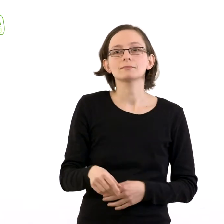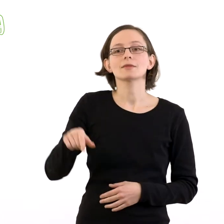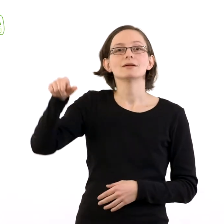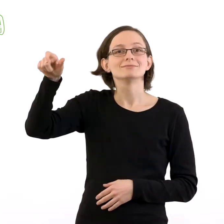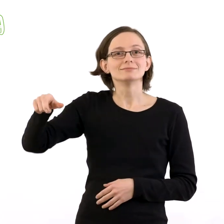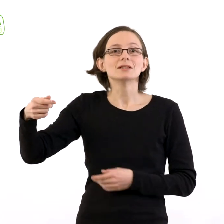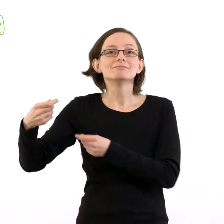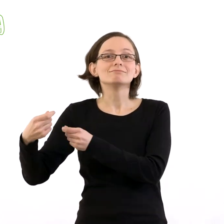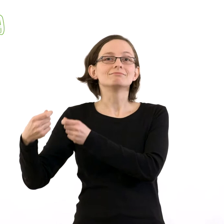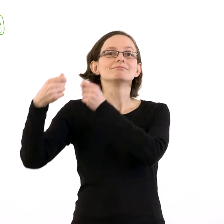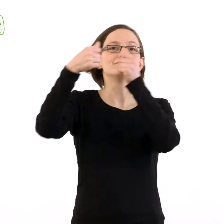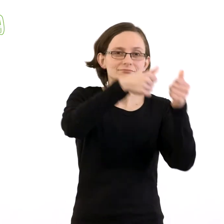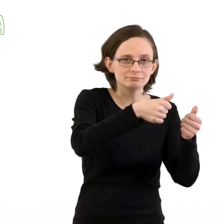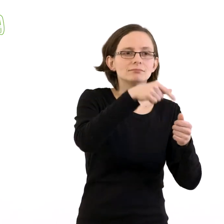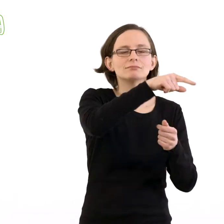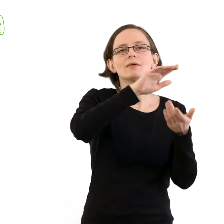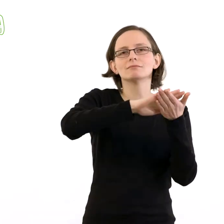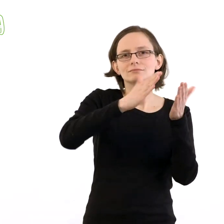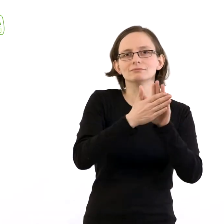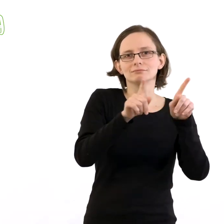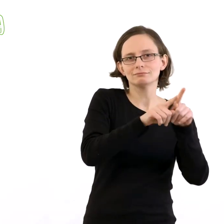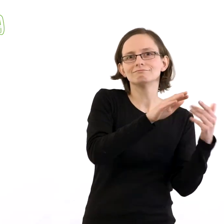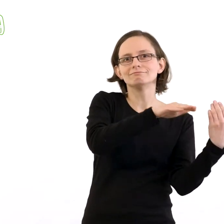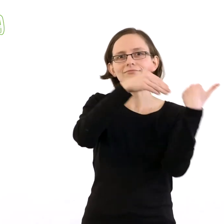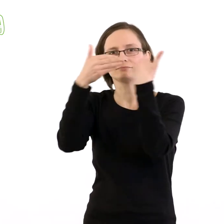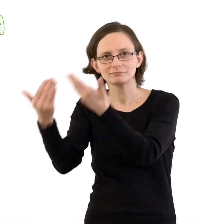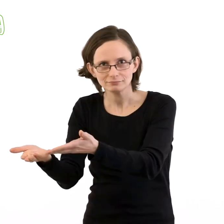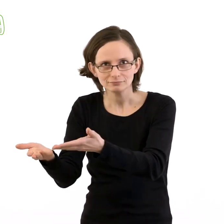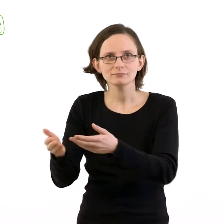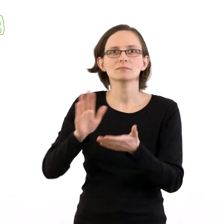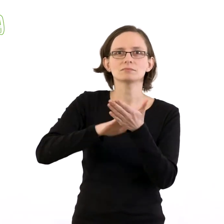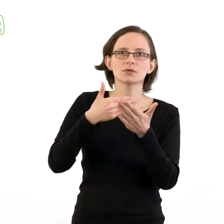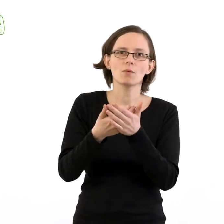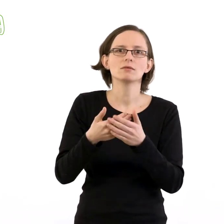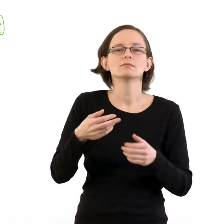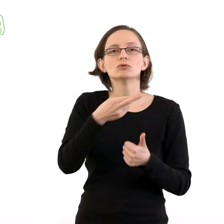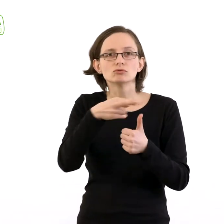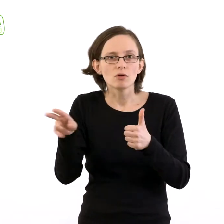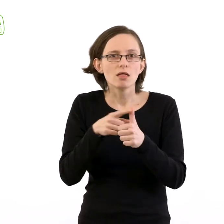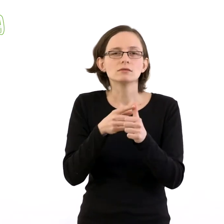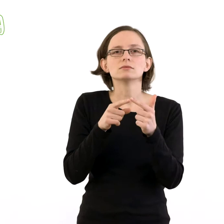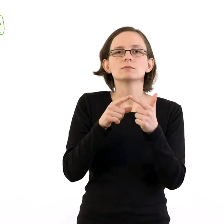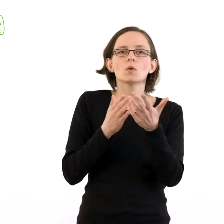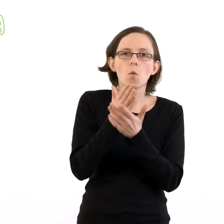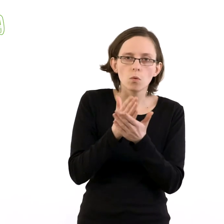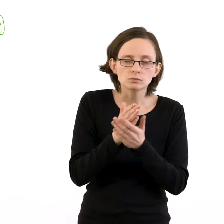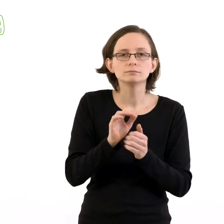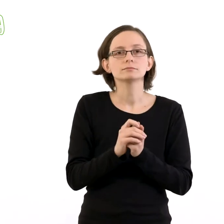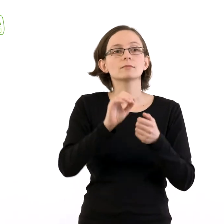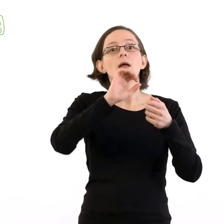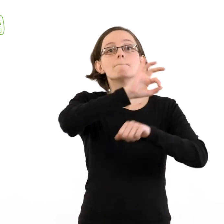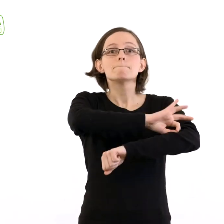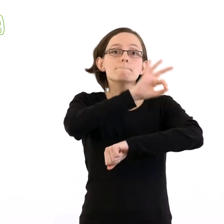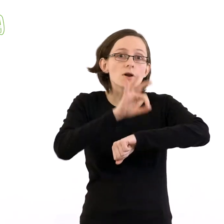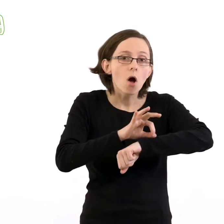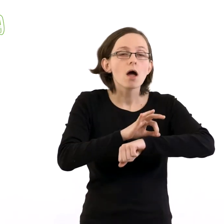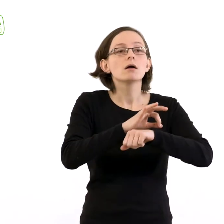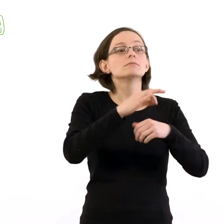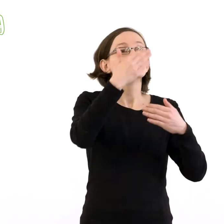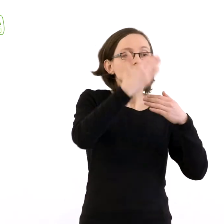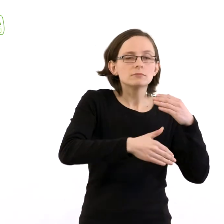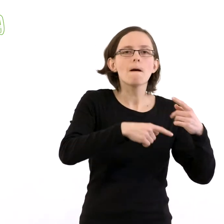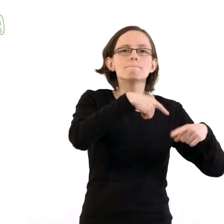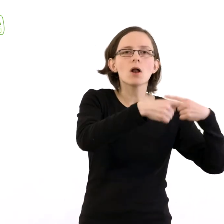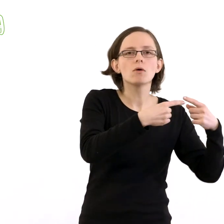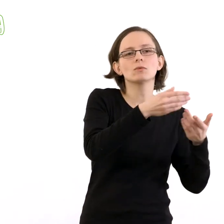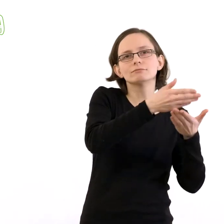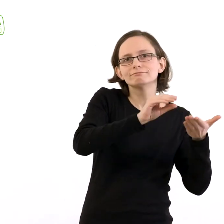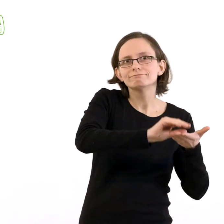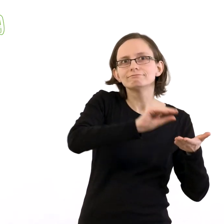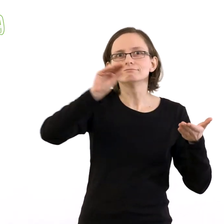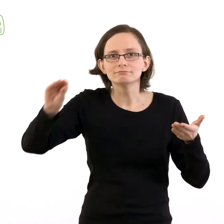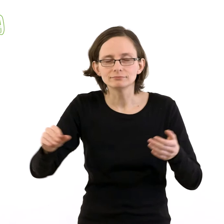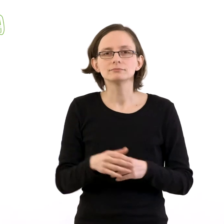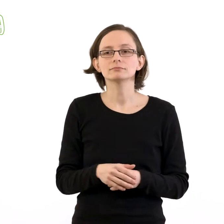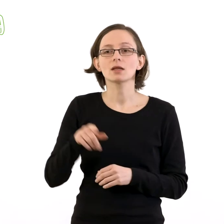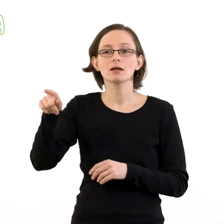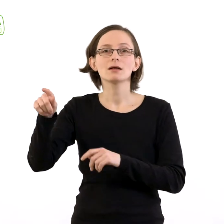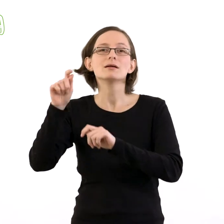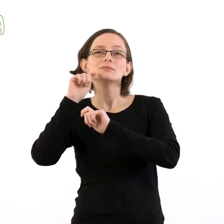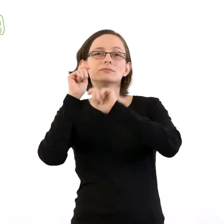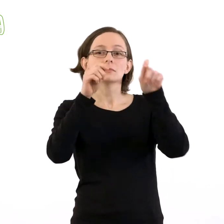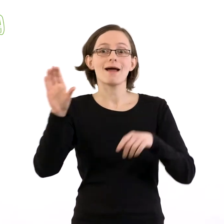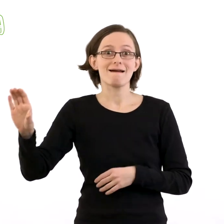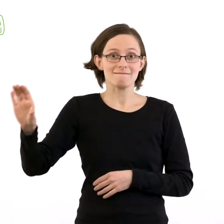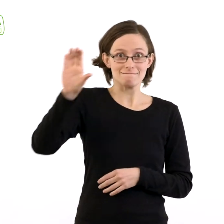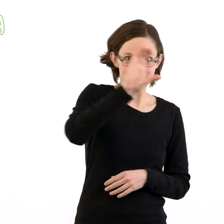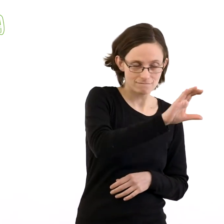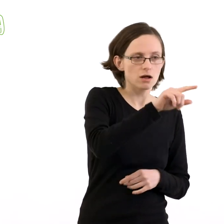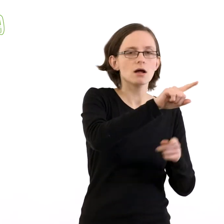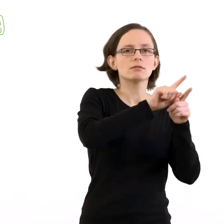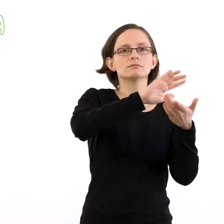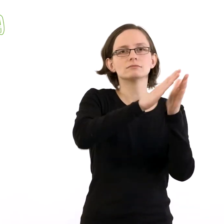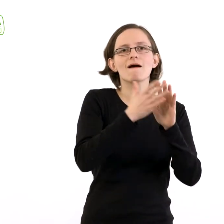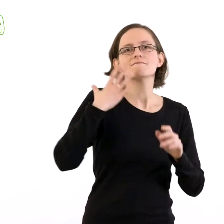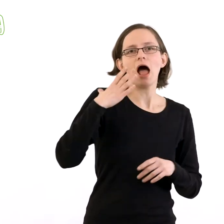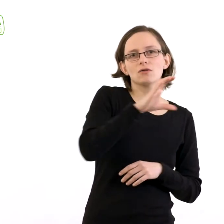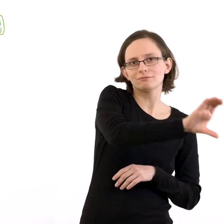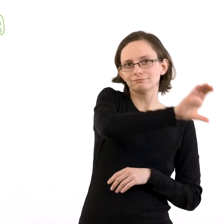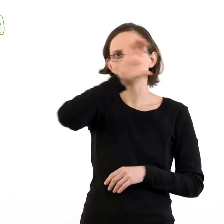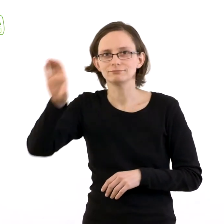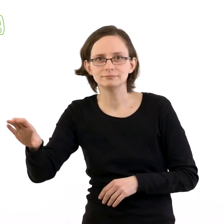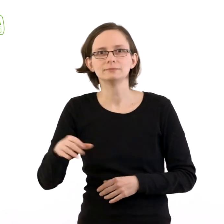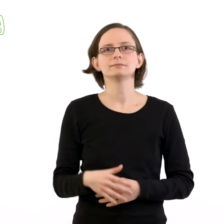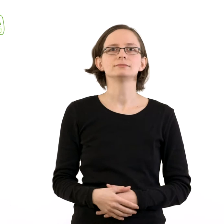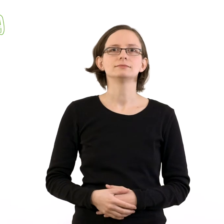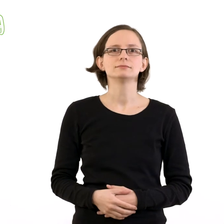za wsparcie projektu określoną kwotą darczyńca może liczyć na określoną nagrodę (np. pakiet gadżetów / usług lub finalny produkt, jakość nagrody zależy od wysokości wpłacanych środków).